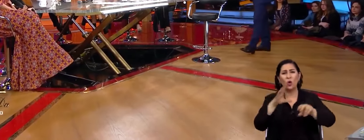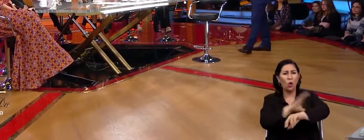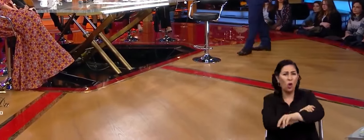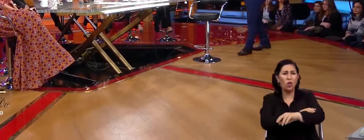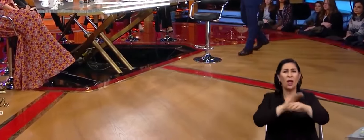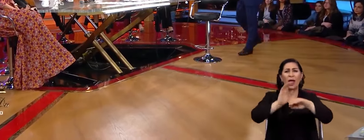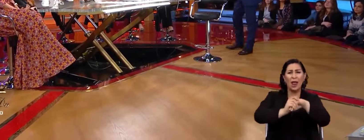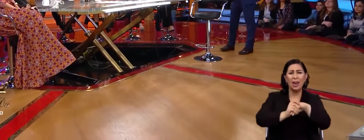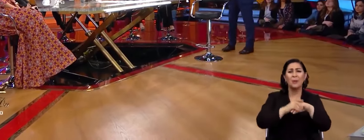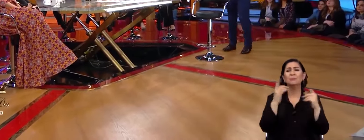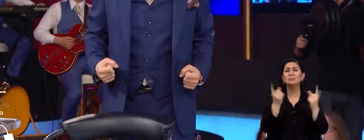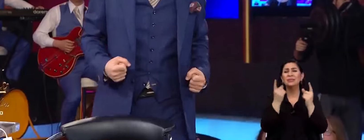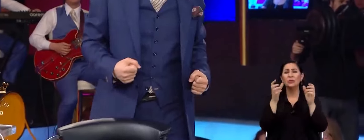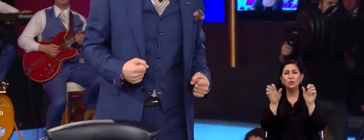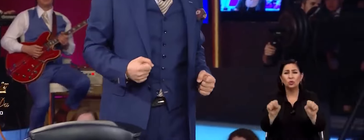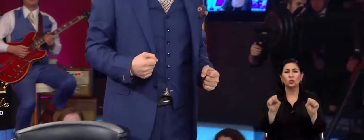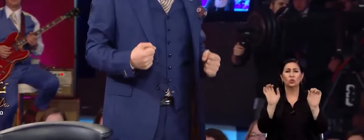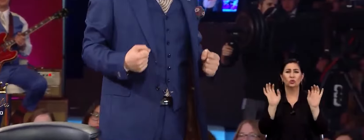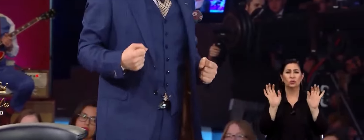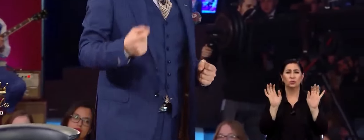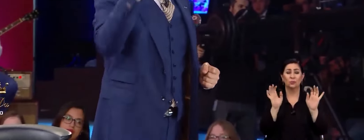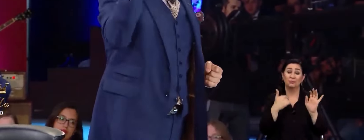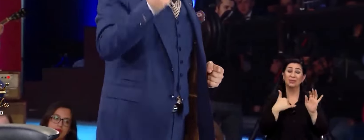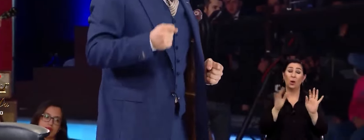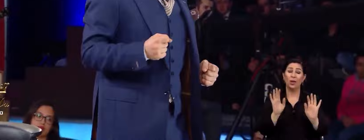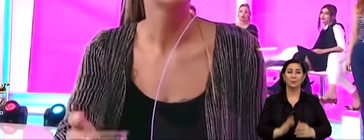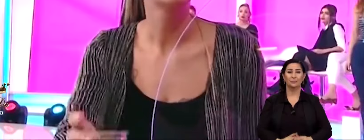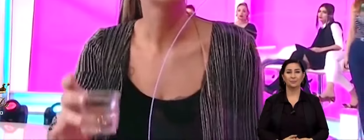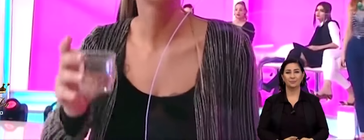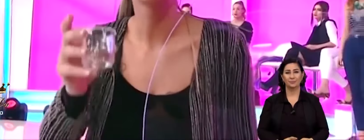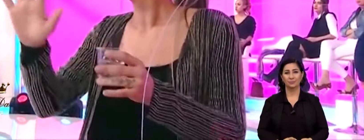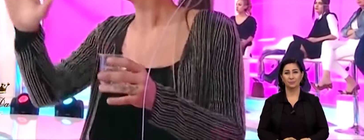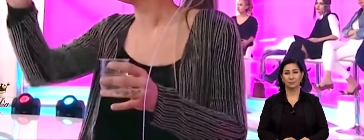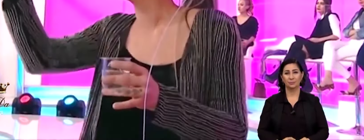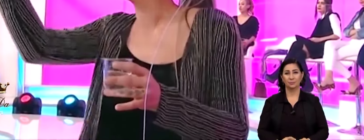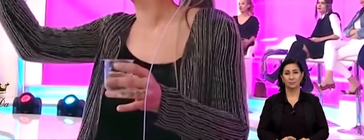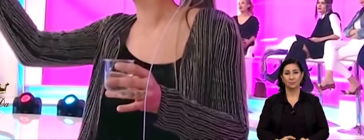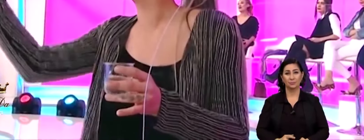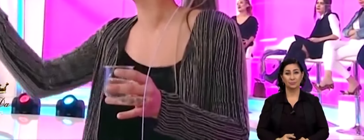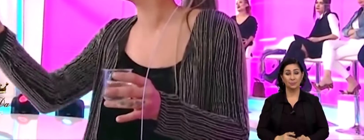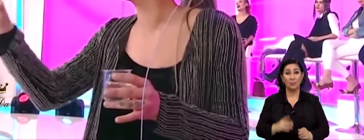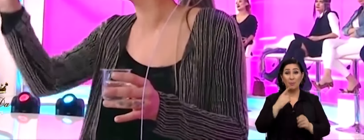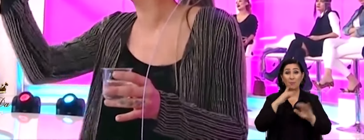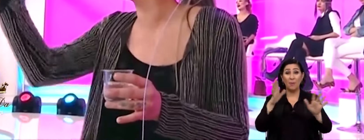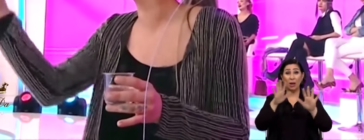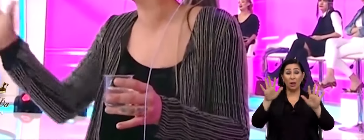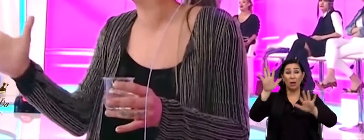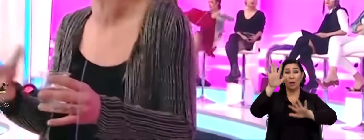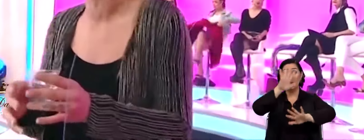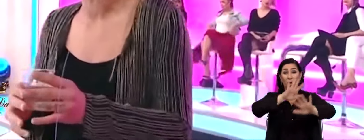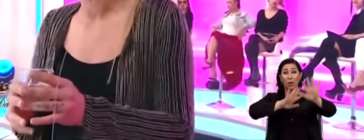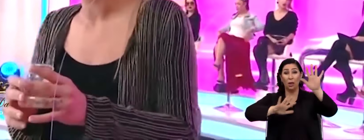tutarsın bir şeye tutunma ihtiyacıdır bu bizde olan devam peler sanki